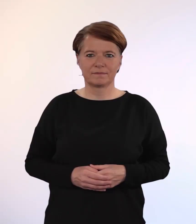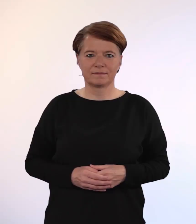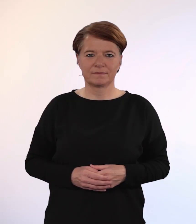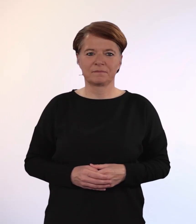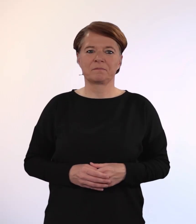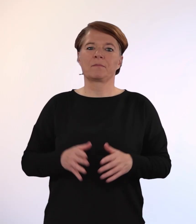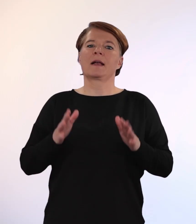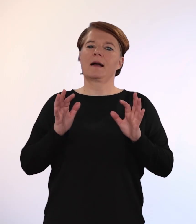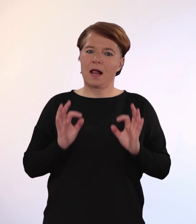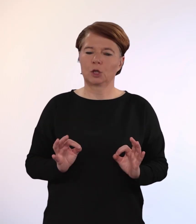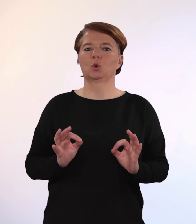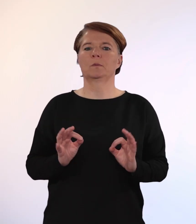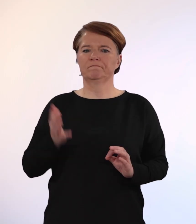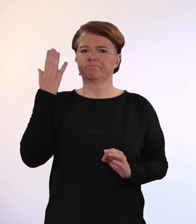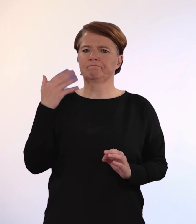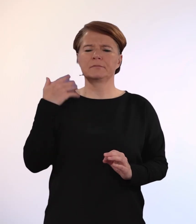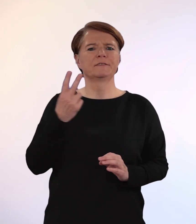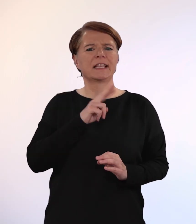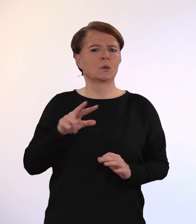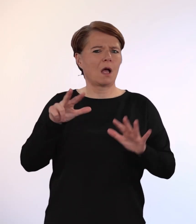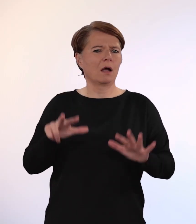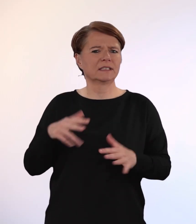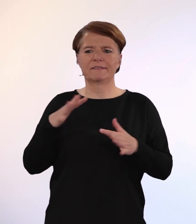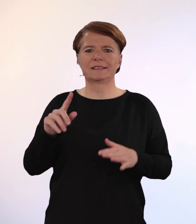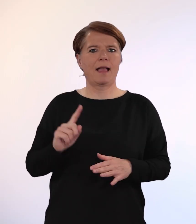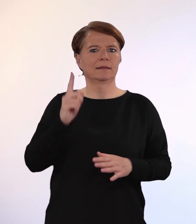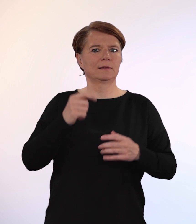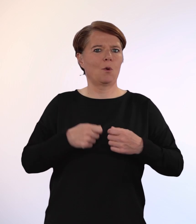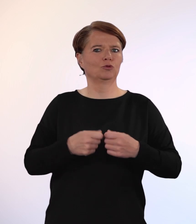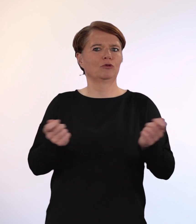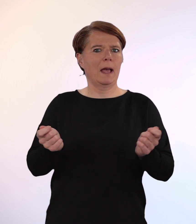Also die erste Ausschreibung, die war 2018,